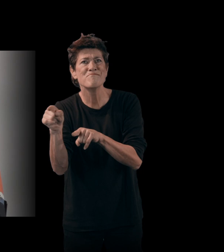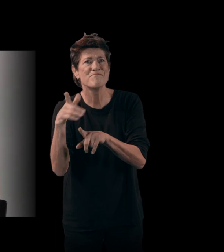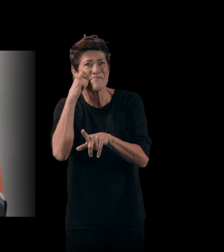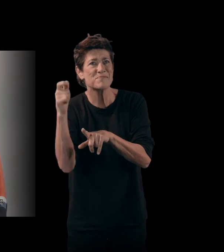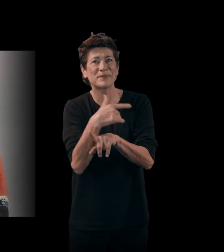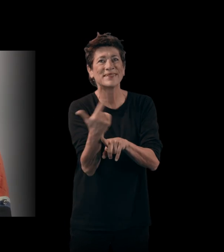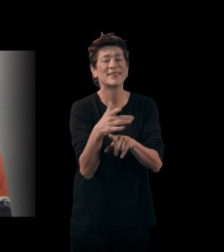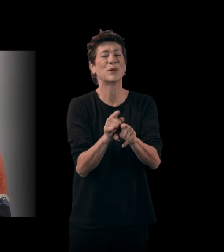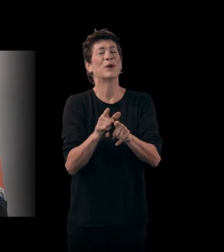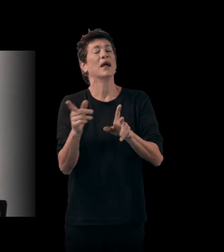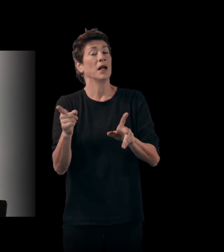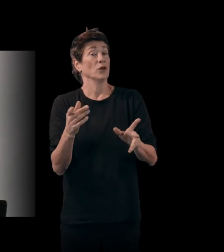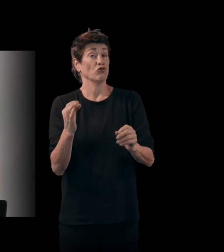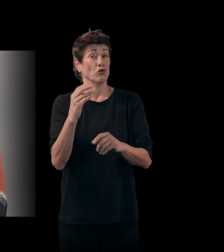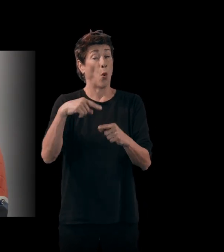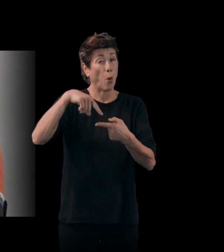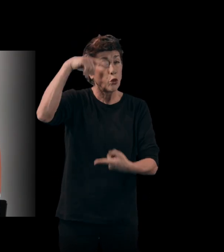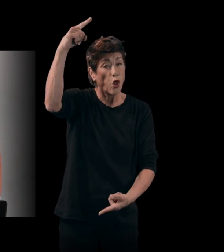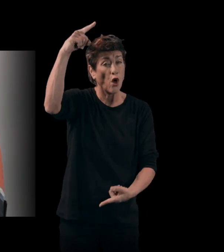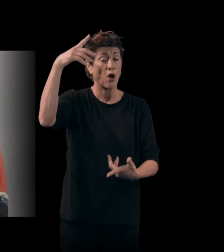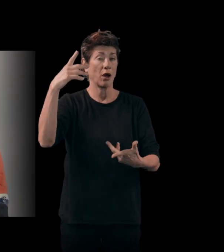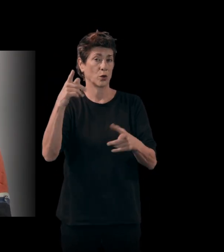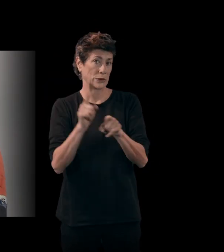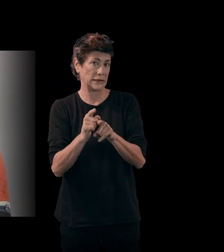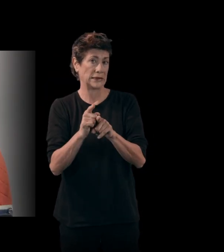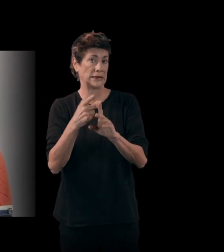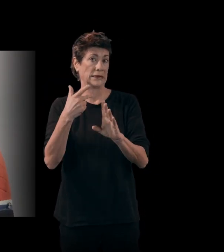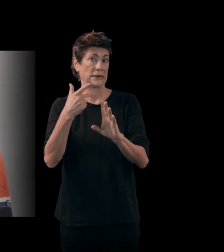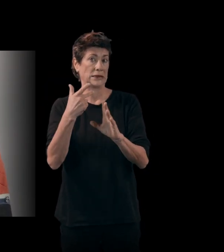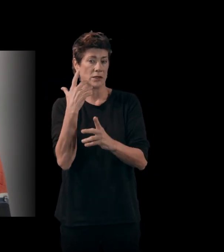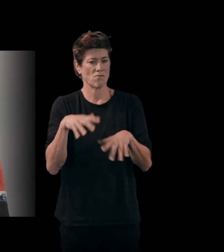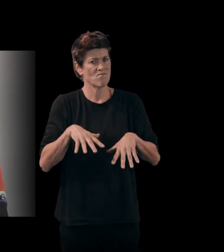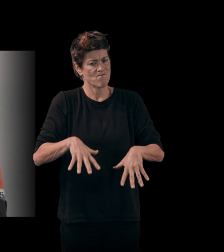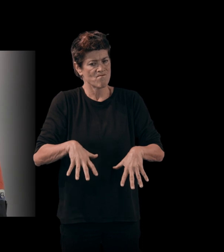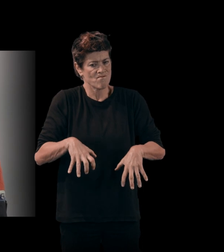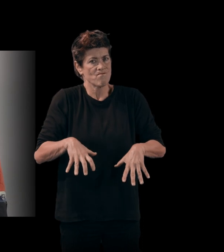Il y a cette dimension, la hauteur, mais ce n’est pas que la hauteur, c’est aussi l’ancrage dans le sol et dans la boue.